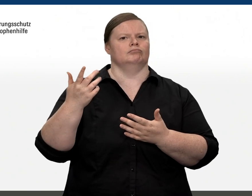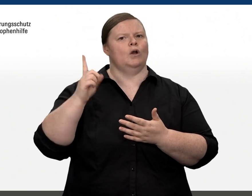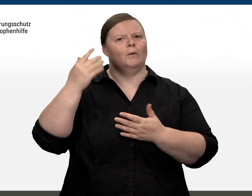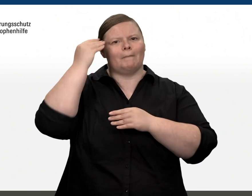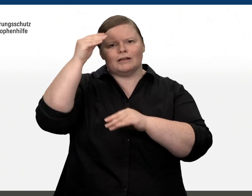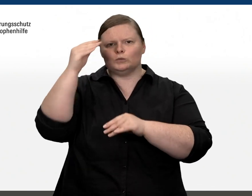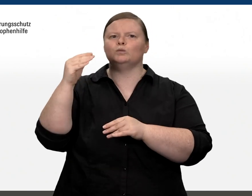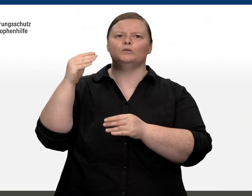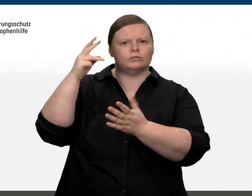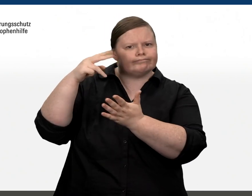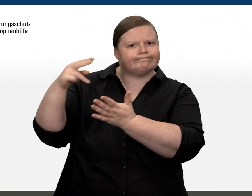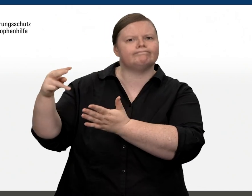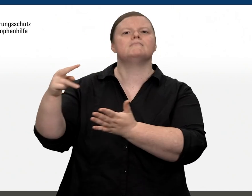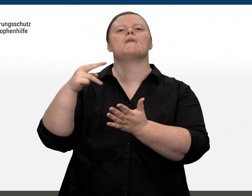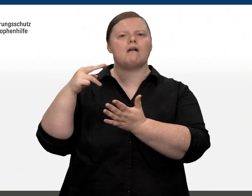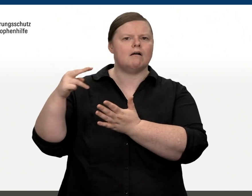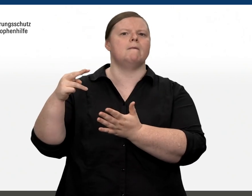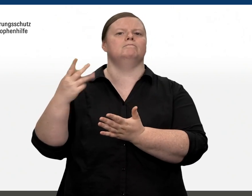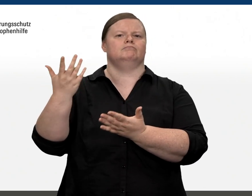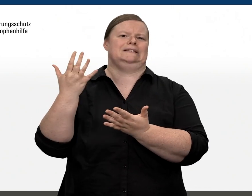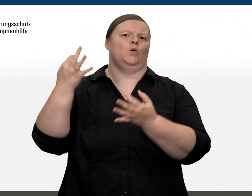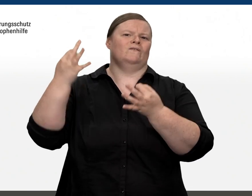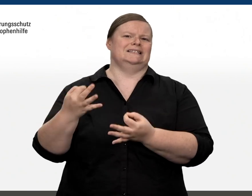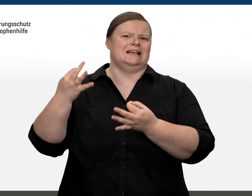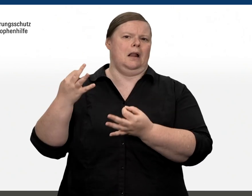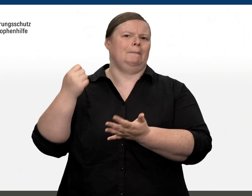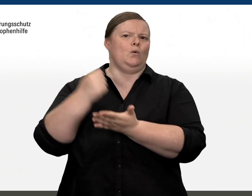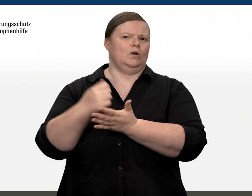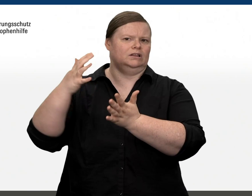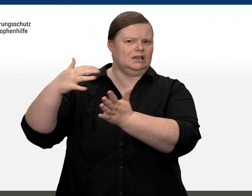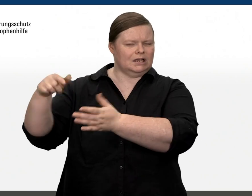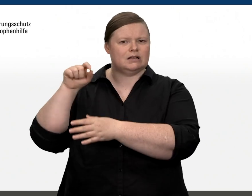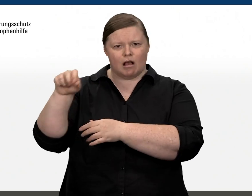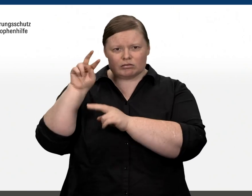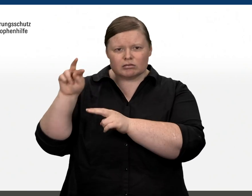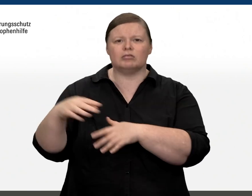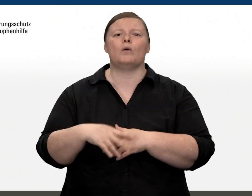die Meldungen auf offiziellen Behördenseiten